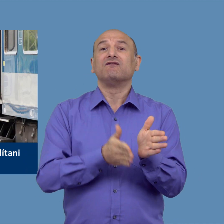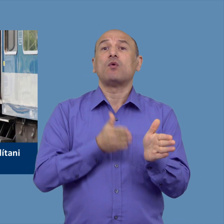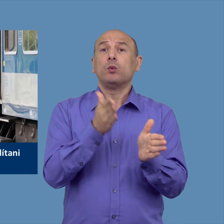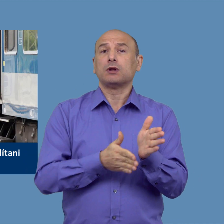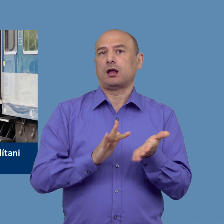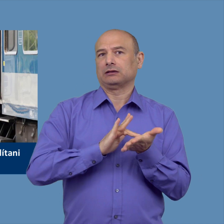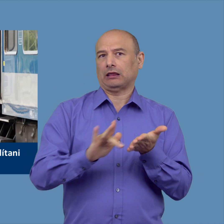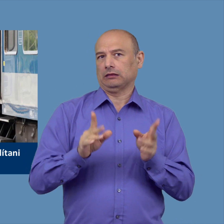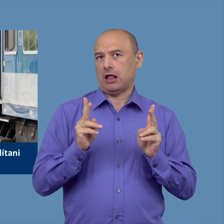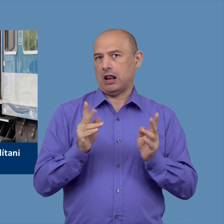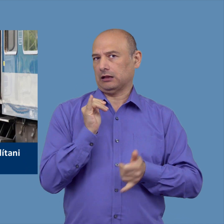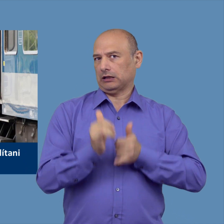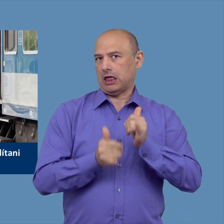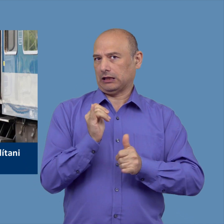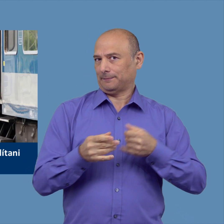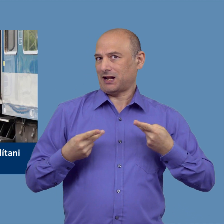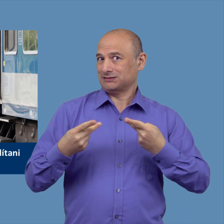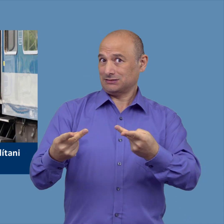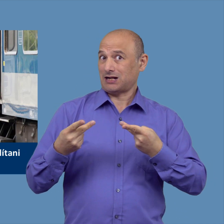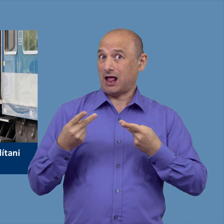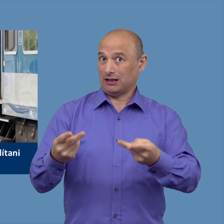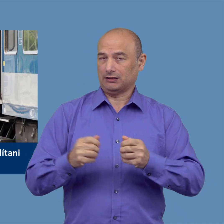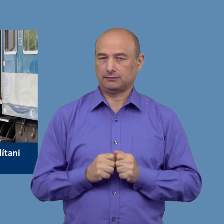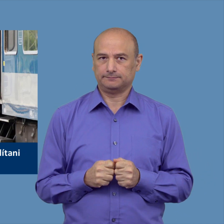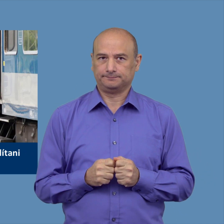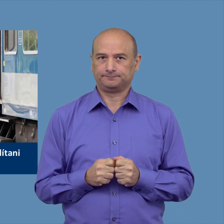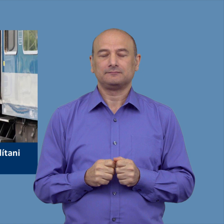díjmentes kerékpárszállítási lehetőséget biztosít utasainak.